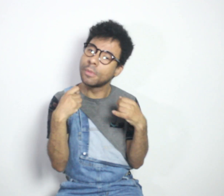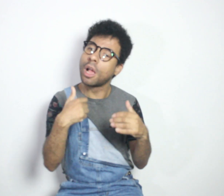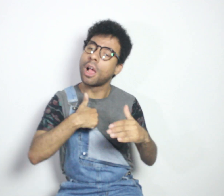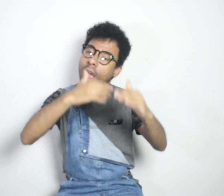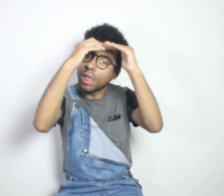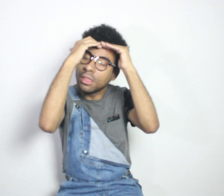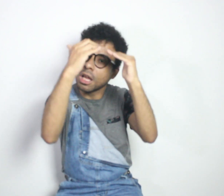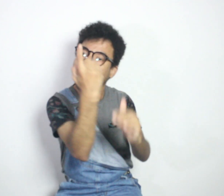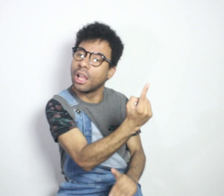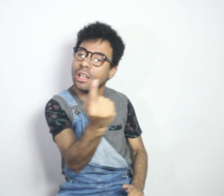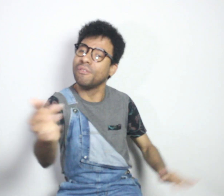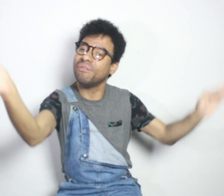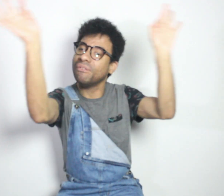Precisar é respeito cada feliz !